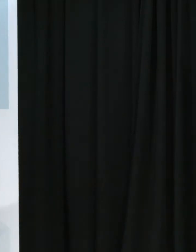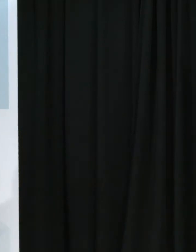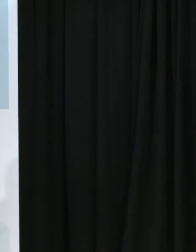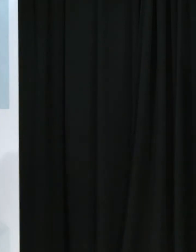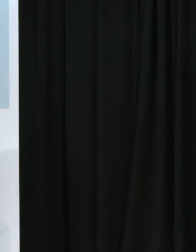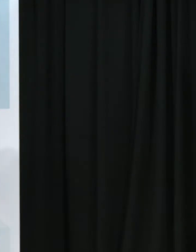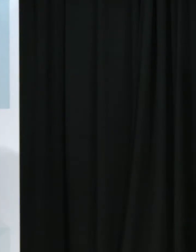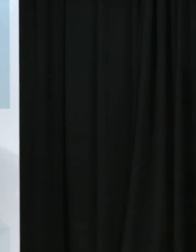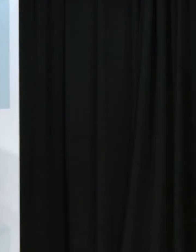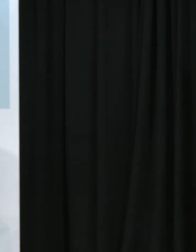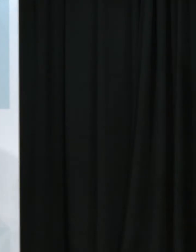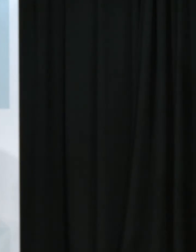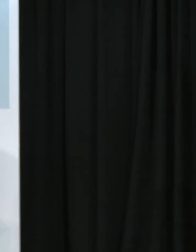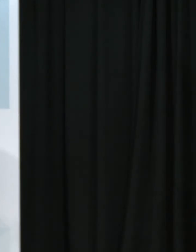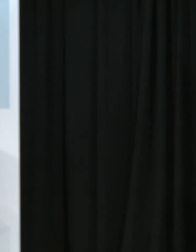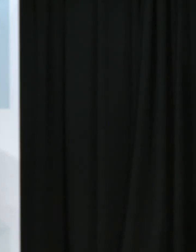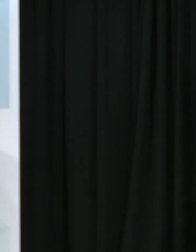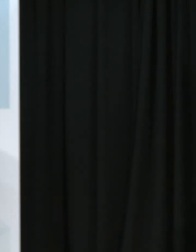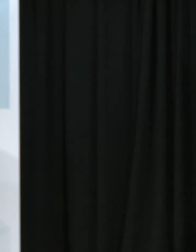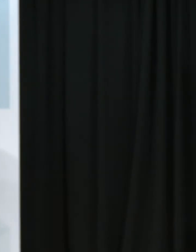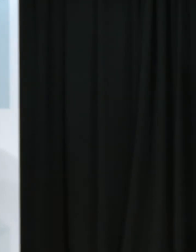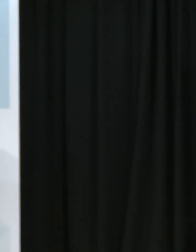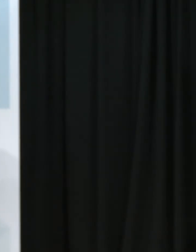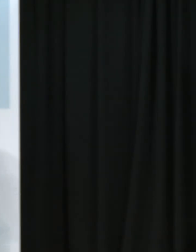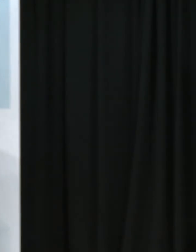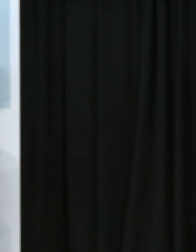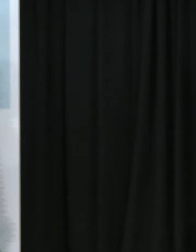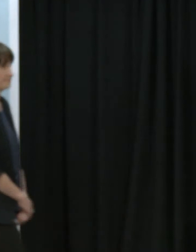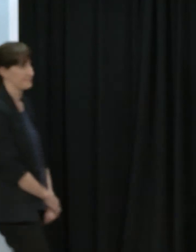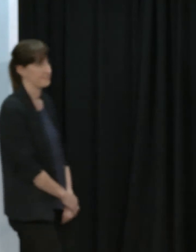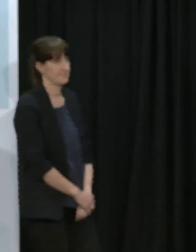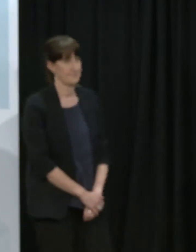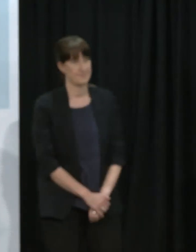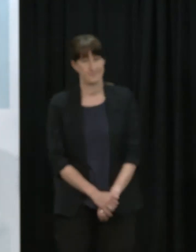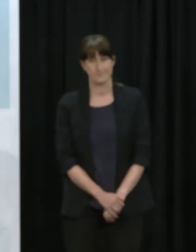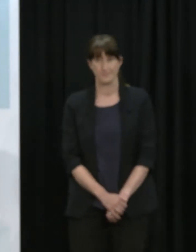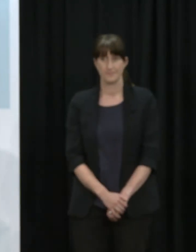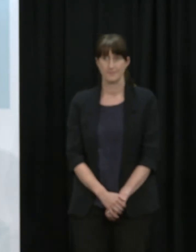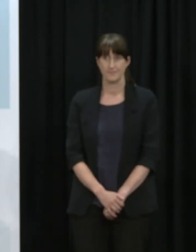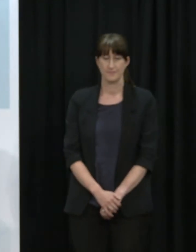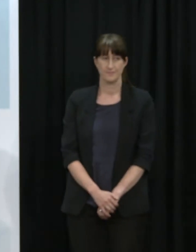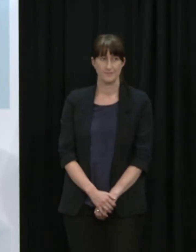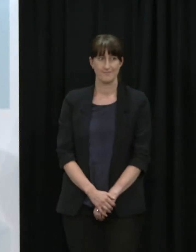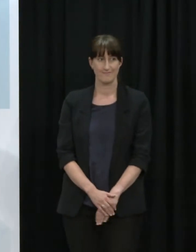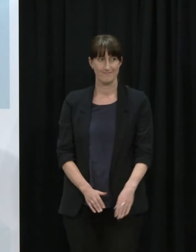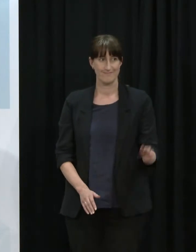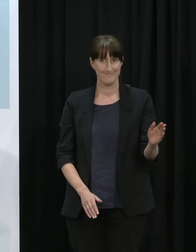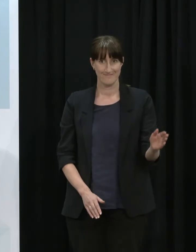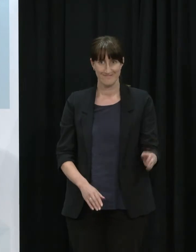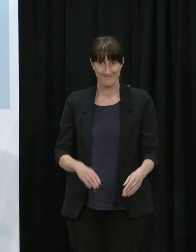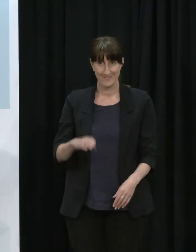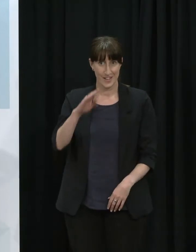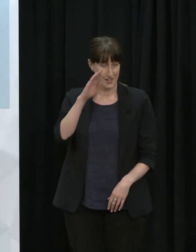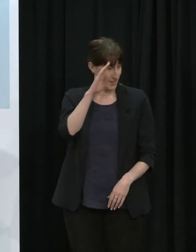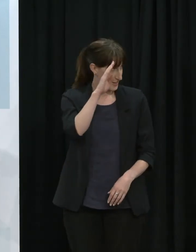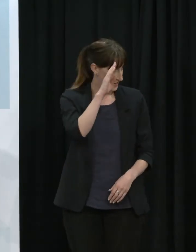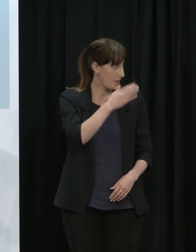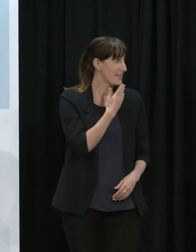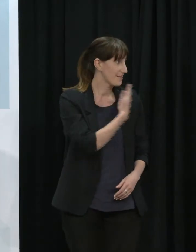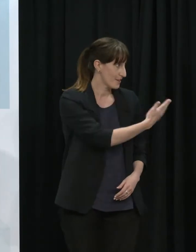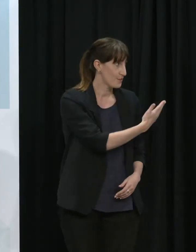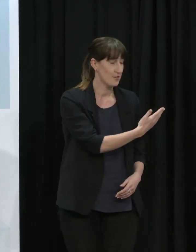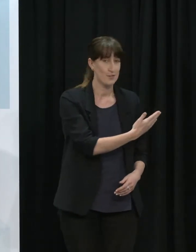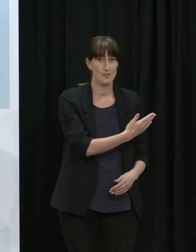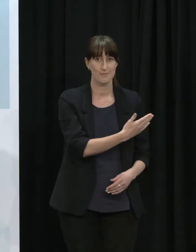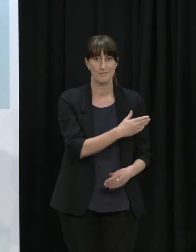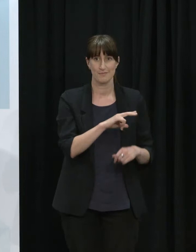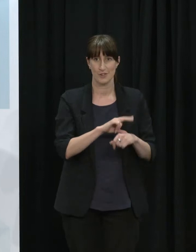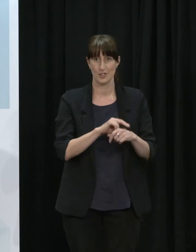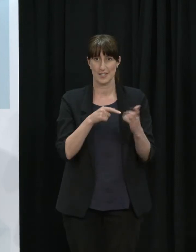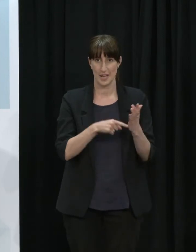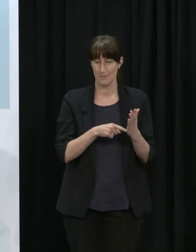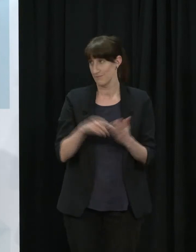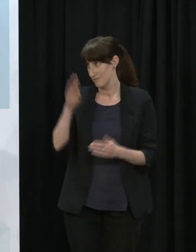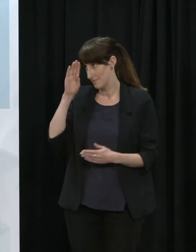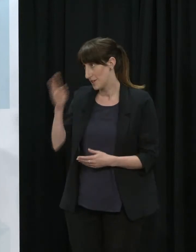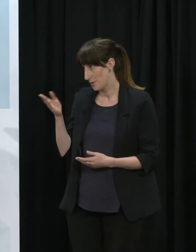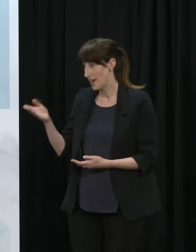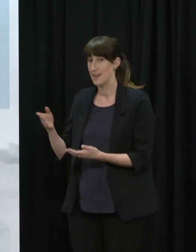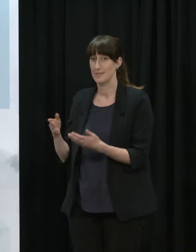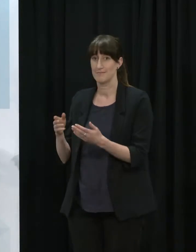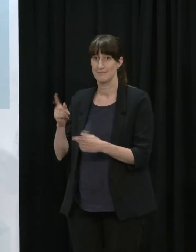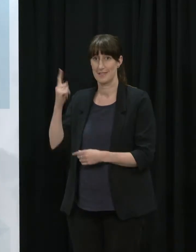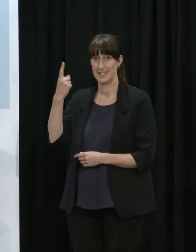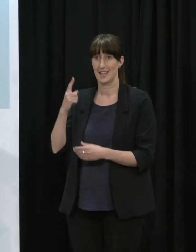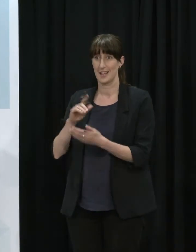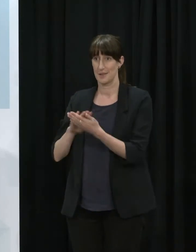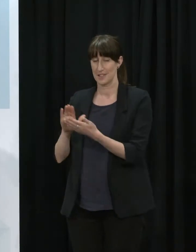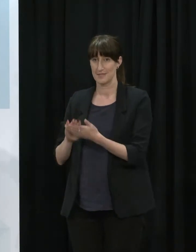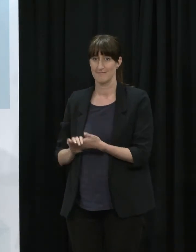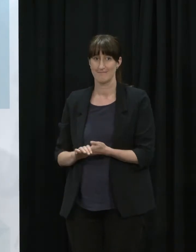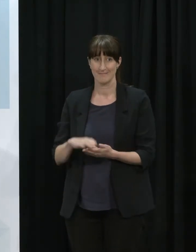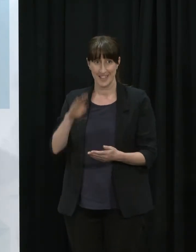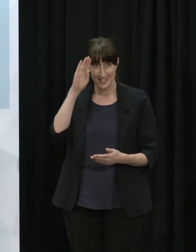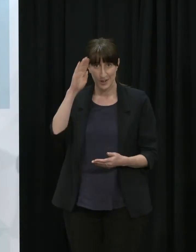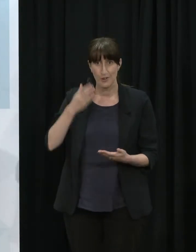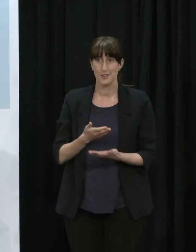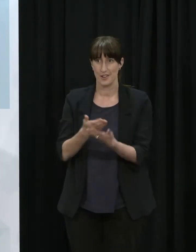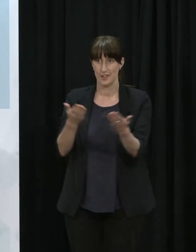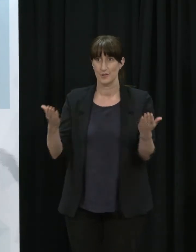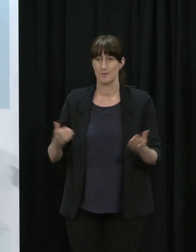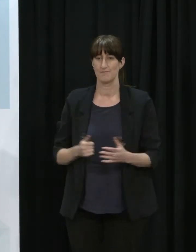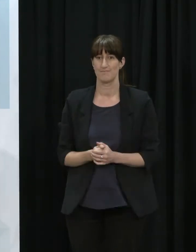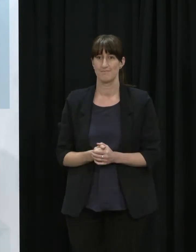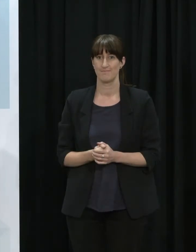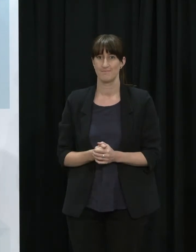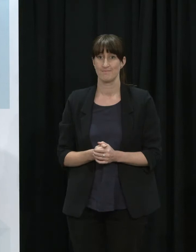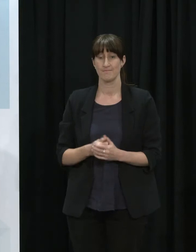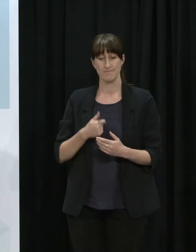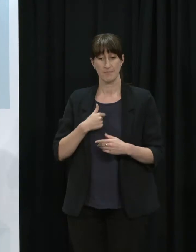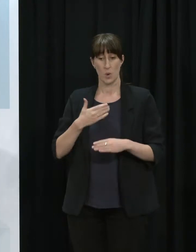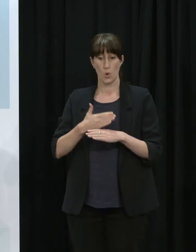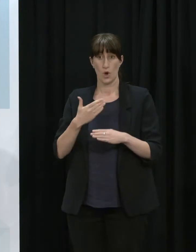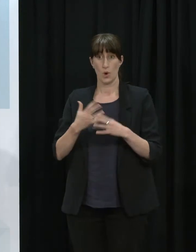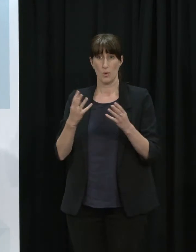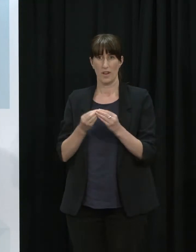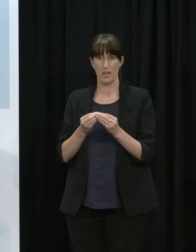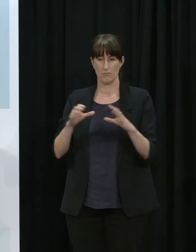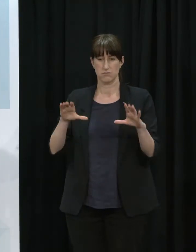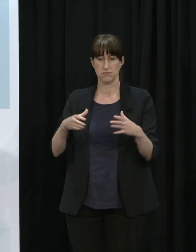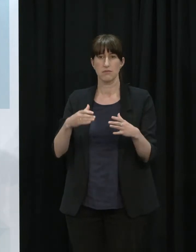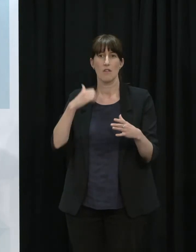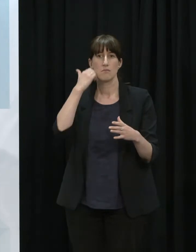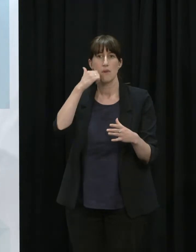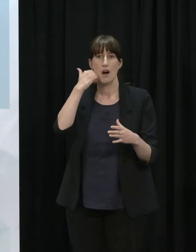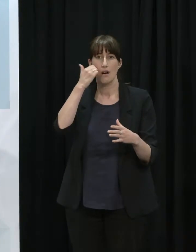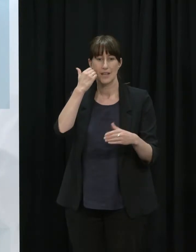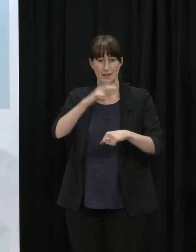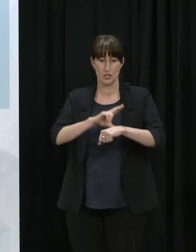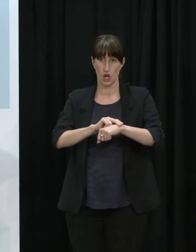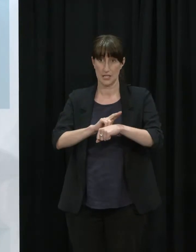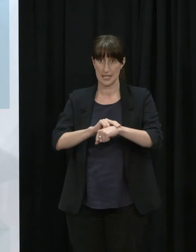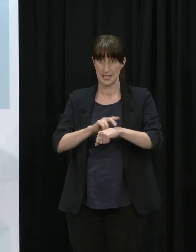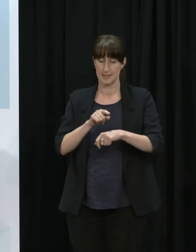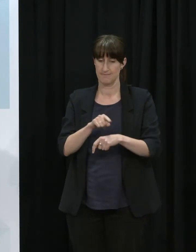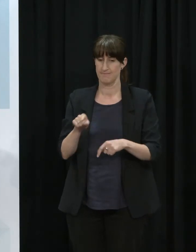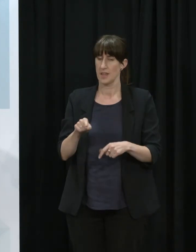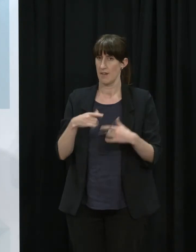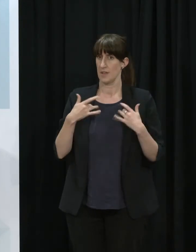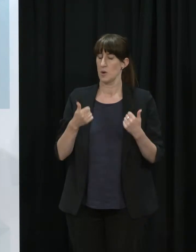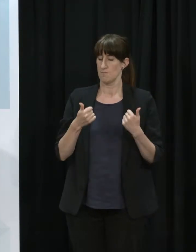watea mai i roto te Tau Hou. Ka